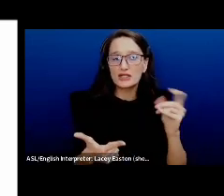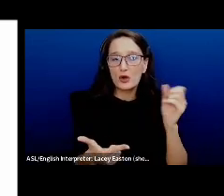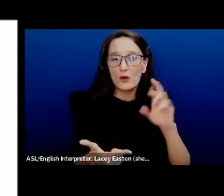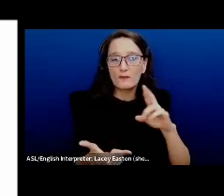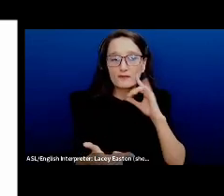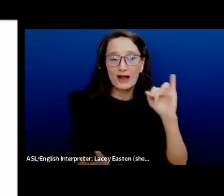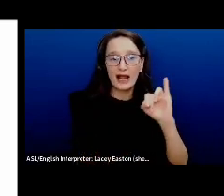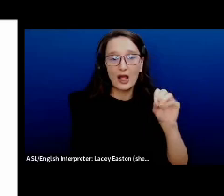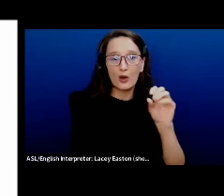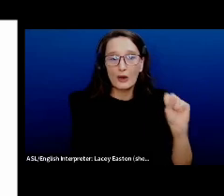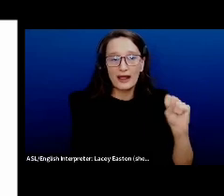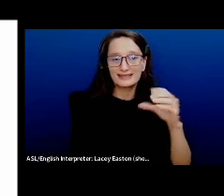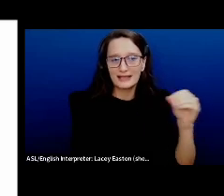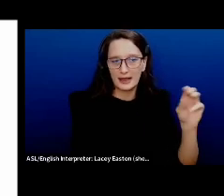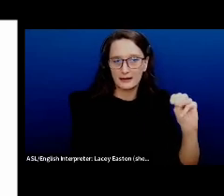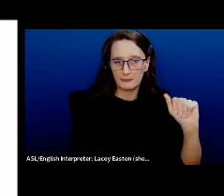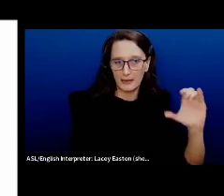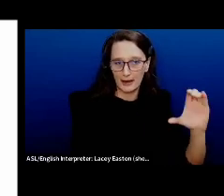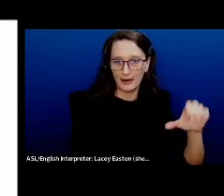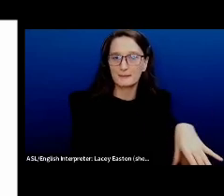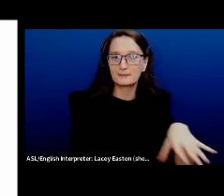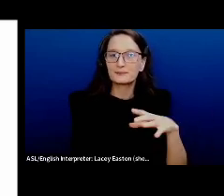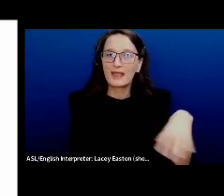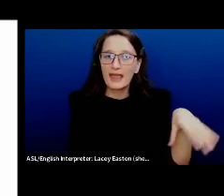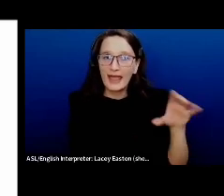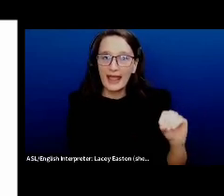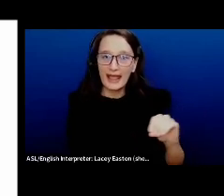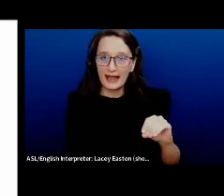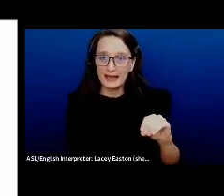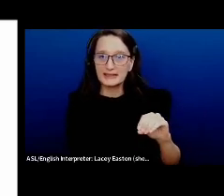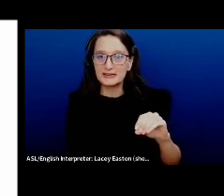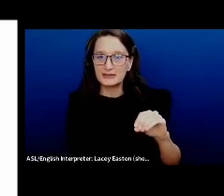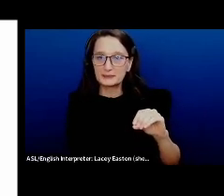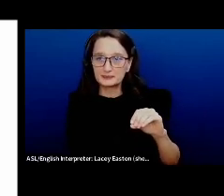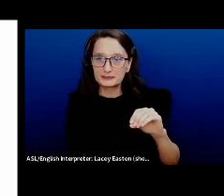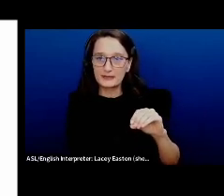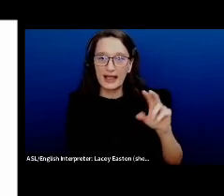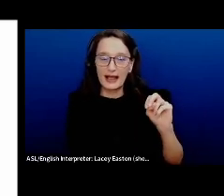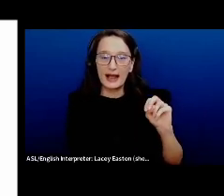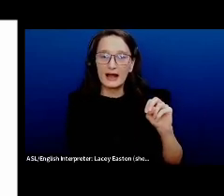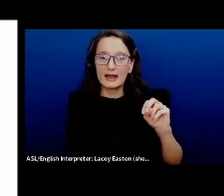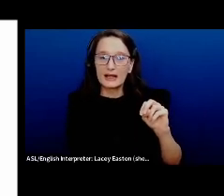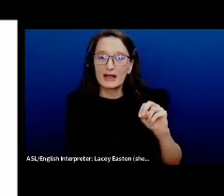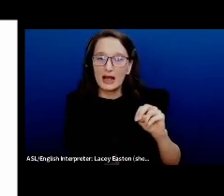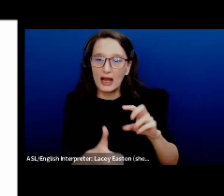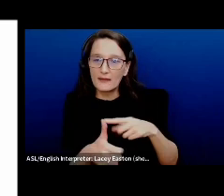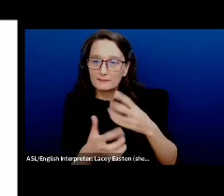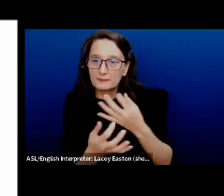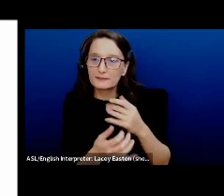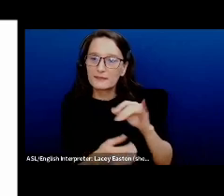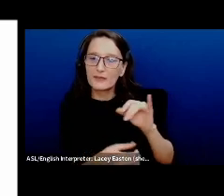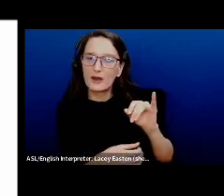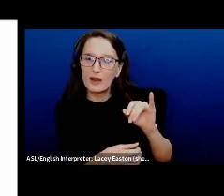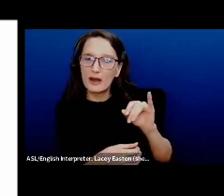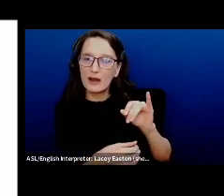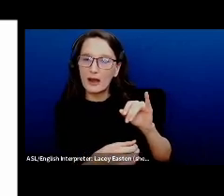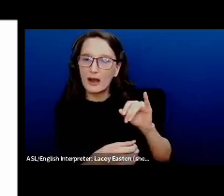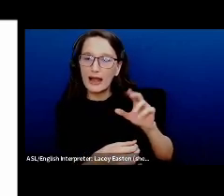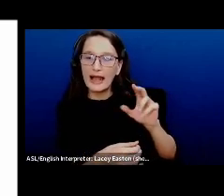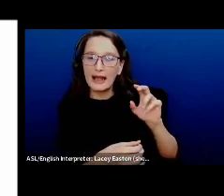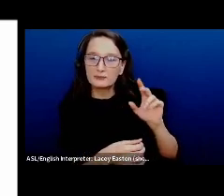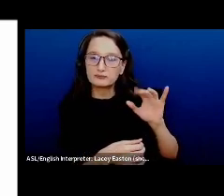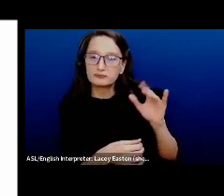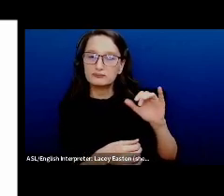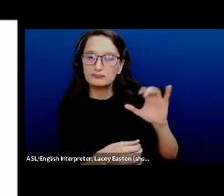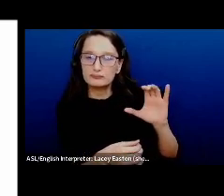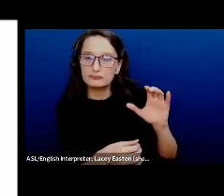que es un lector de pantalla gratuito; y JAWS Job Access con voz; el